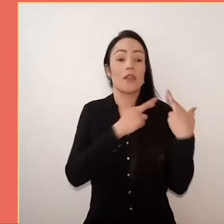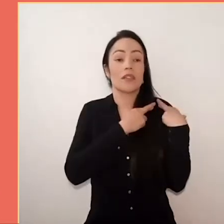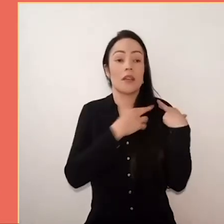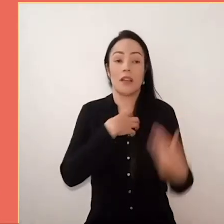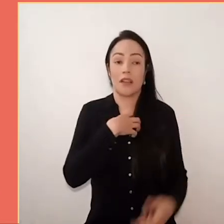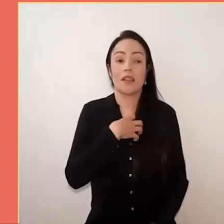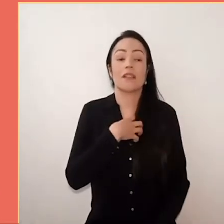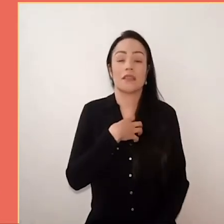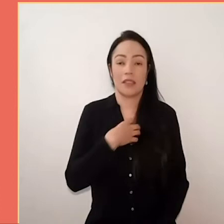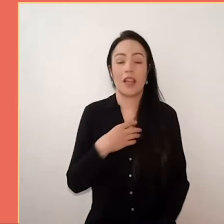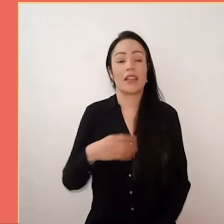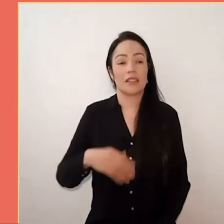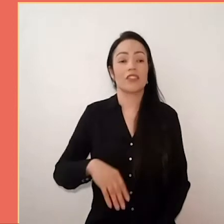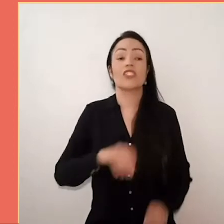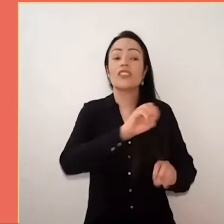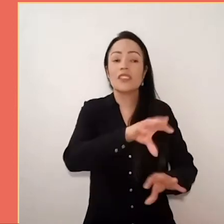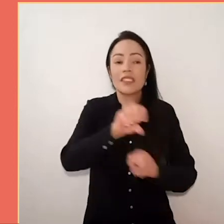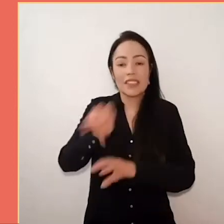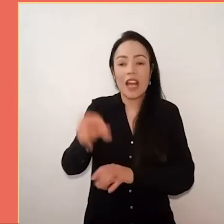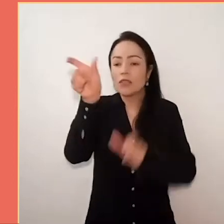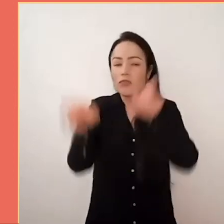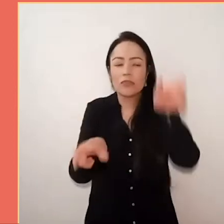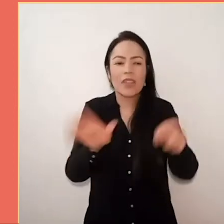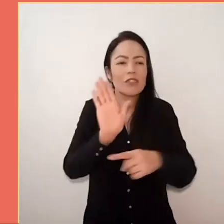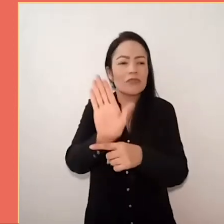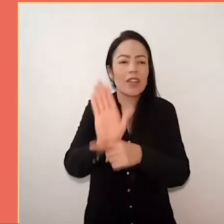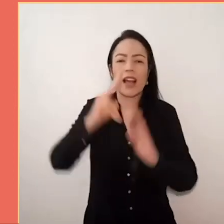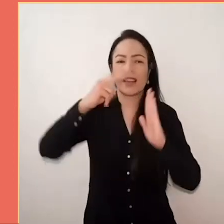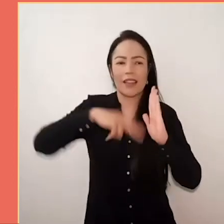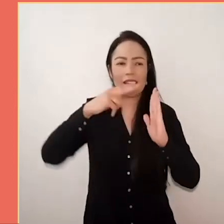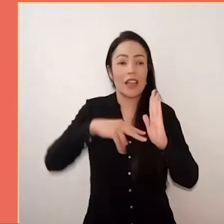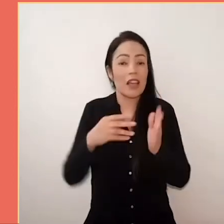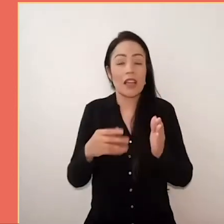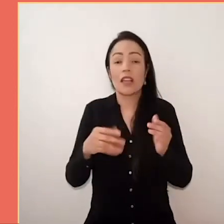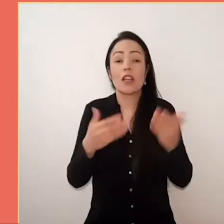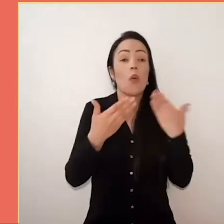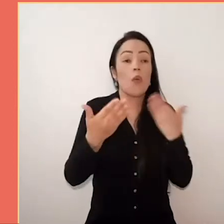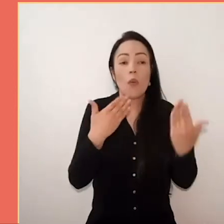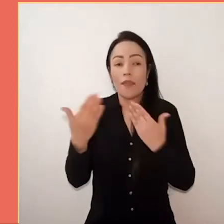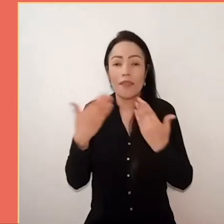formativa de leitores e de abrir para falar sobre leitura ainda um pouco nos movimentos.